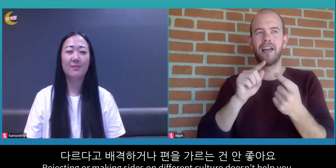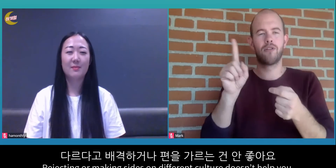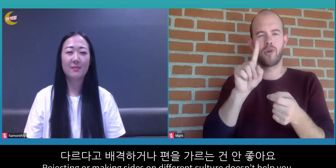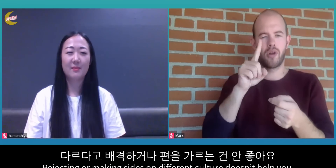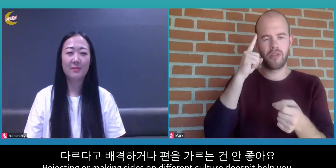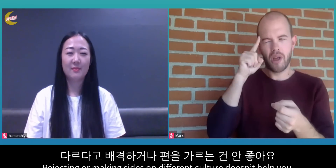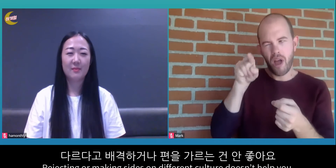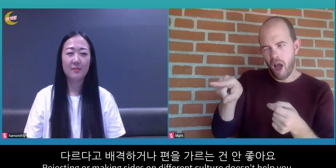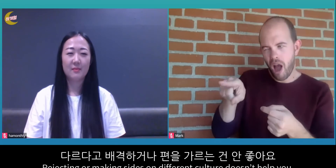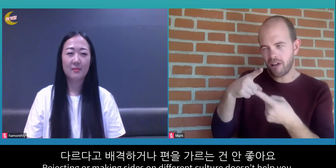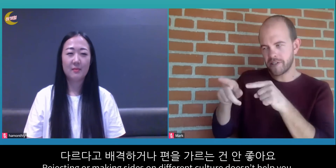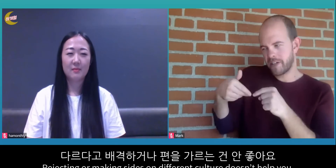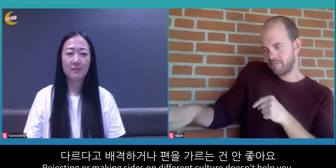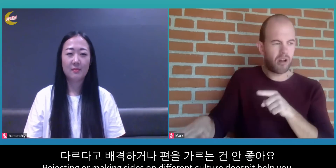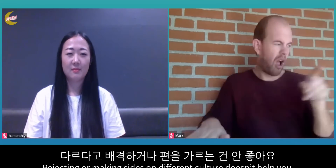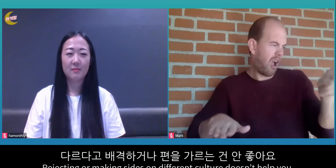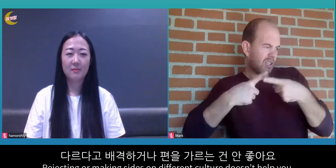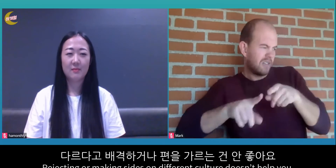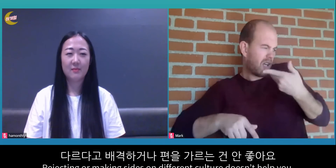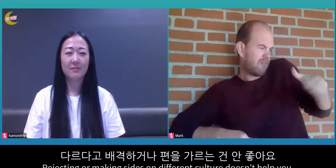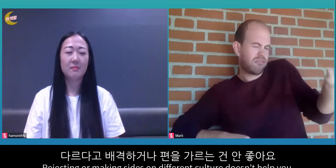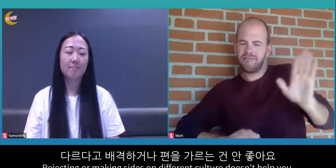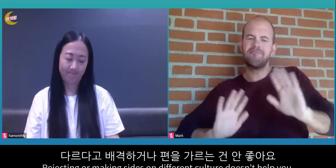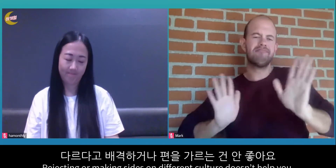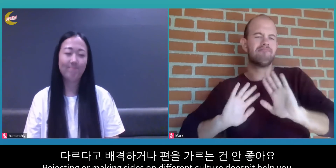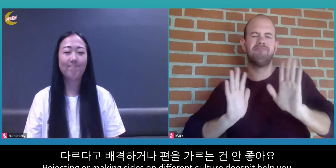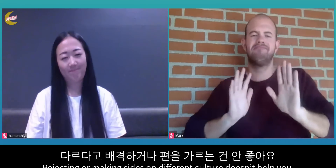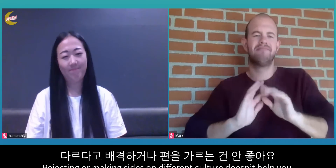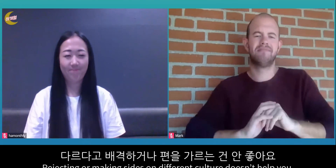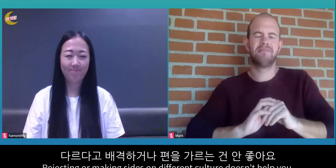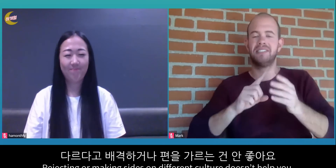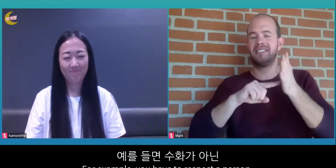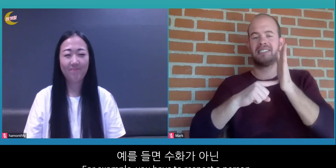異文化を拒否したり、味方をしたりしても、役に立ちません。